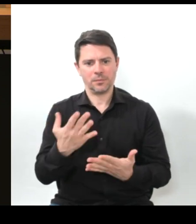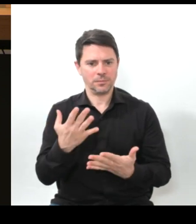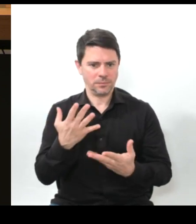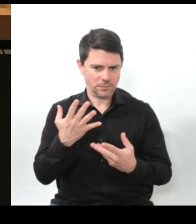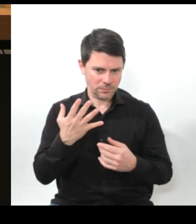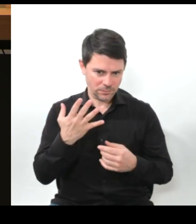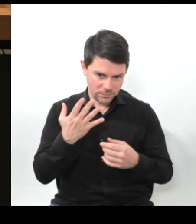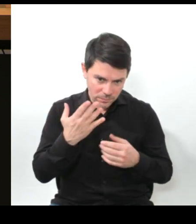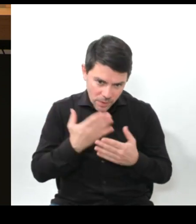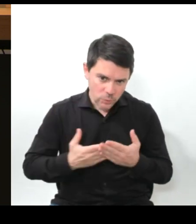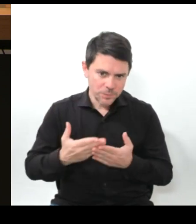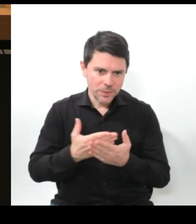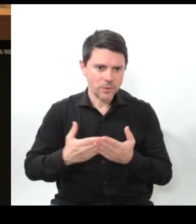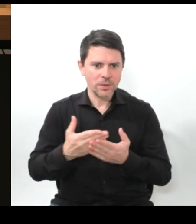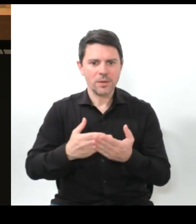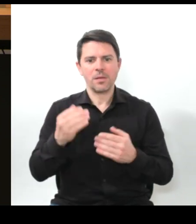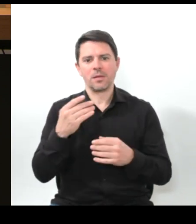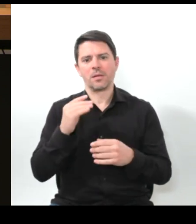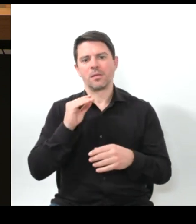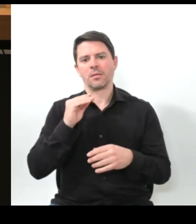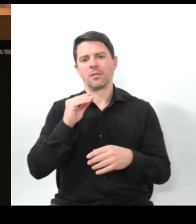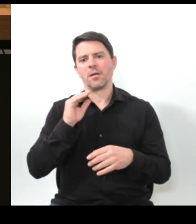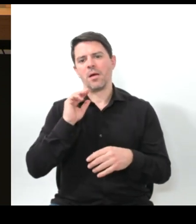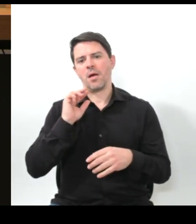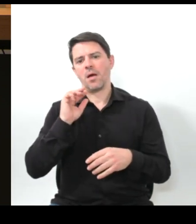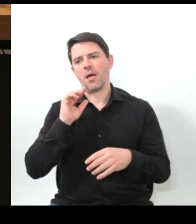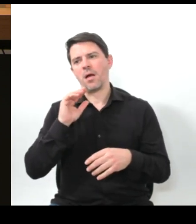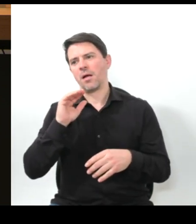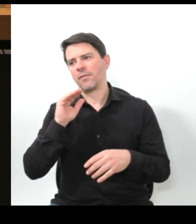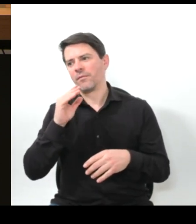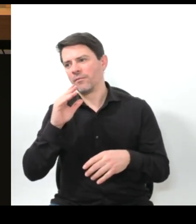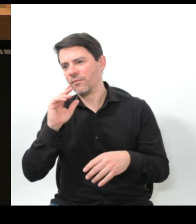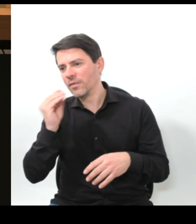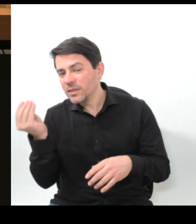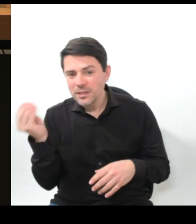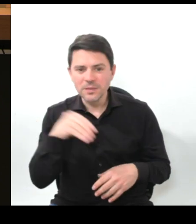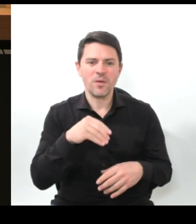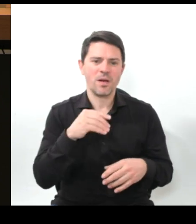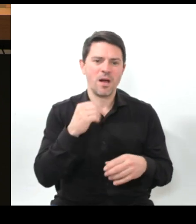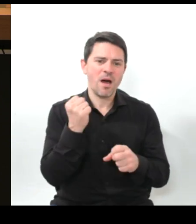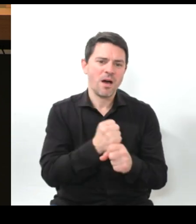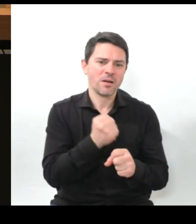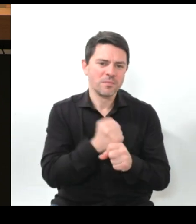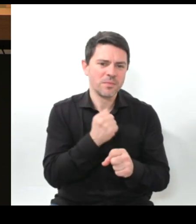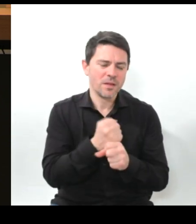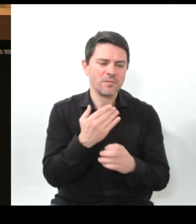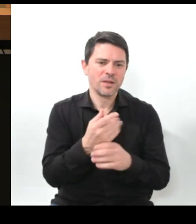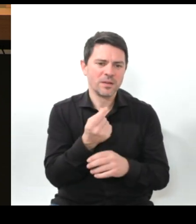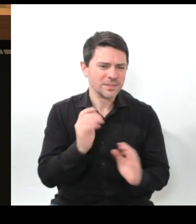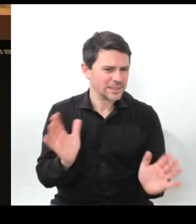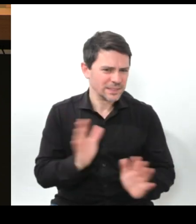Lebensunterhalts machen müssen, selbst vielleicht sogar die eigene Gesundheit in so jungen Jahren gefährden müssen.